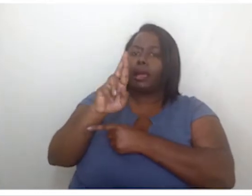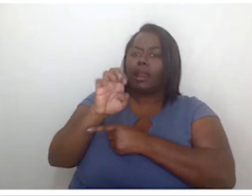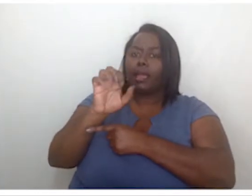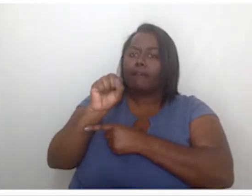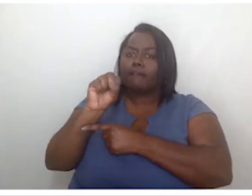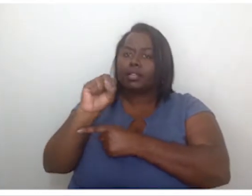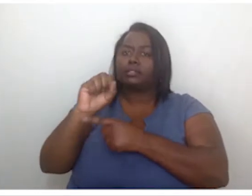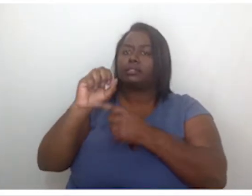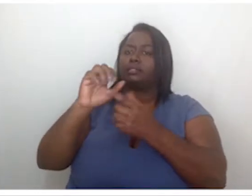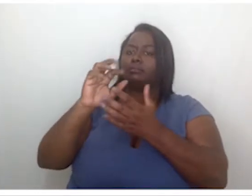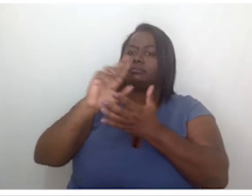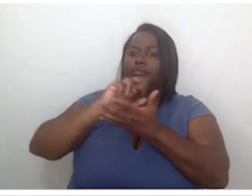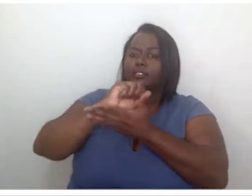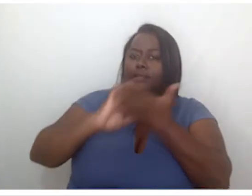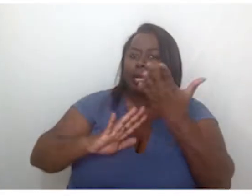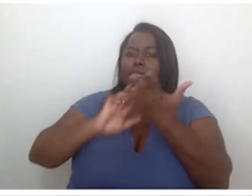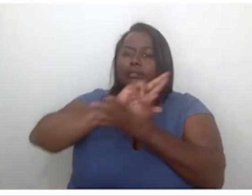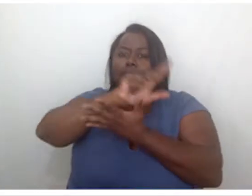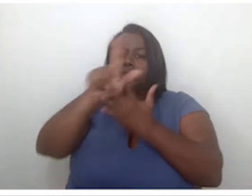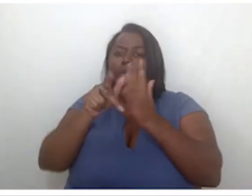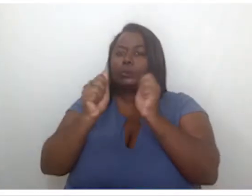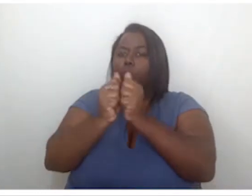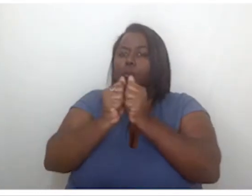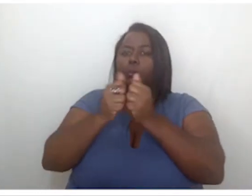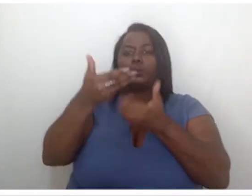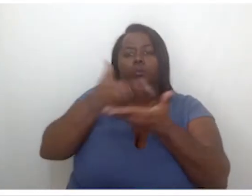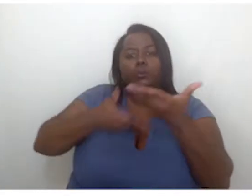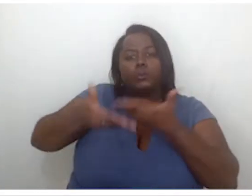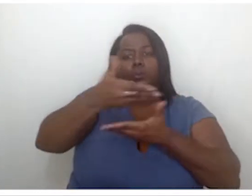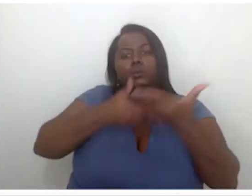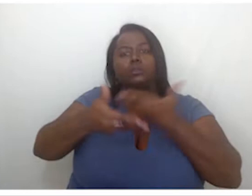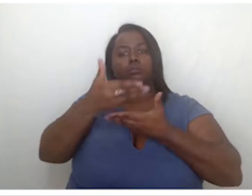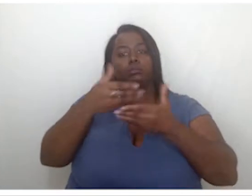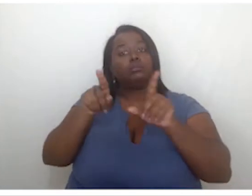Aprender con los otros se refiere a las situaciones